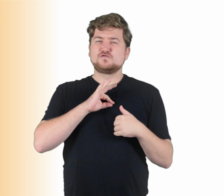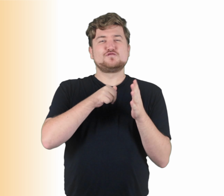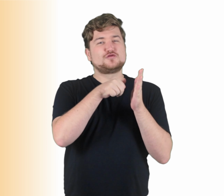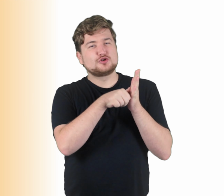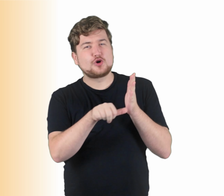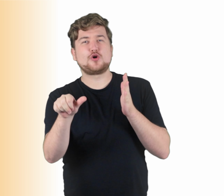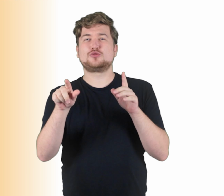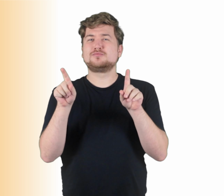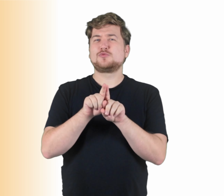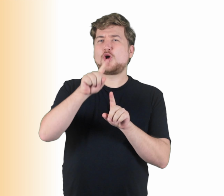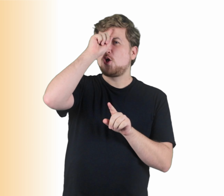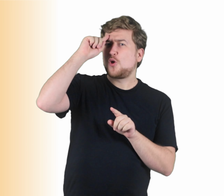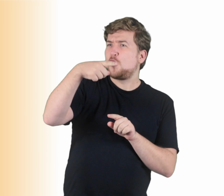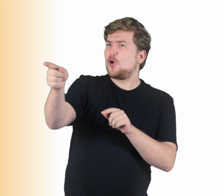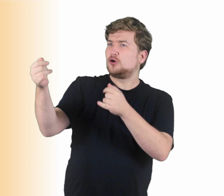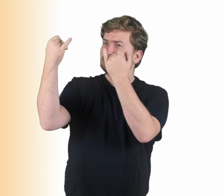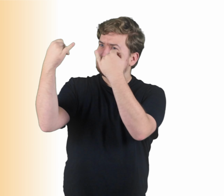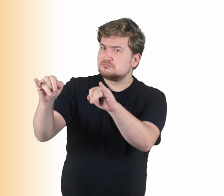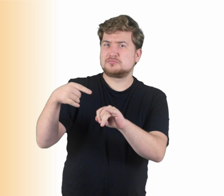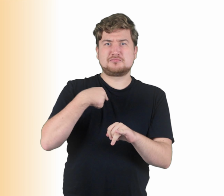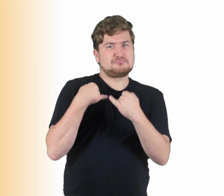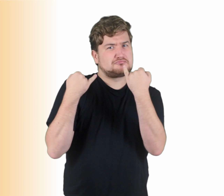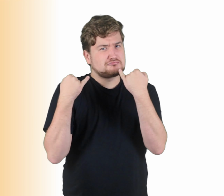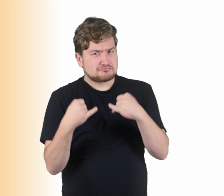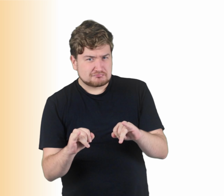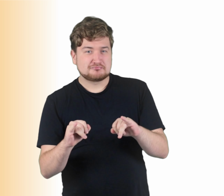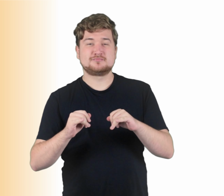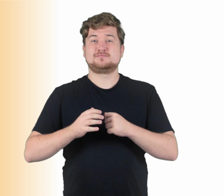o swojej wyjątkowości i odrębności od innych ludzi.